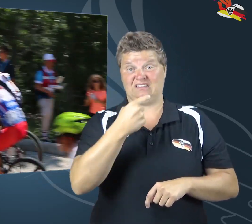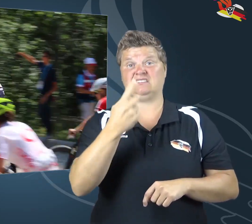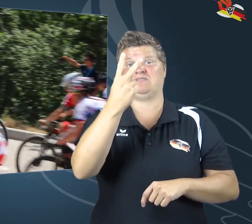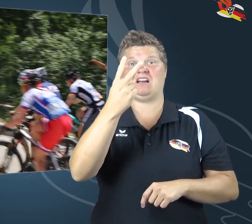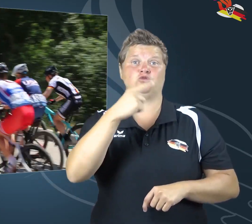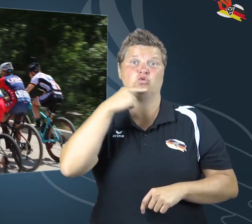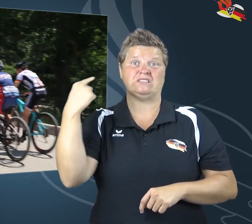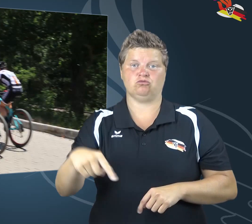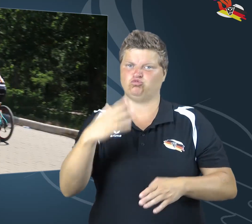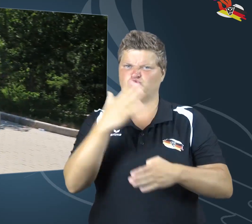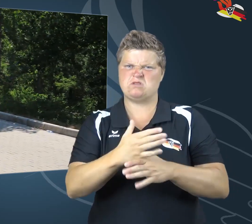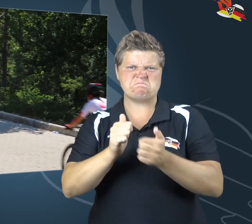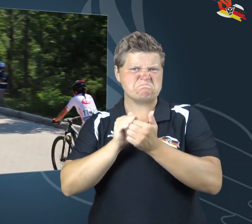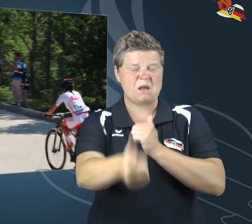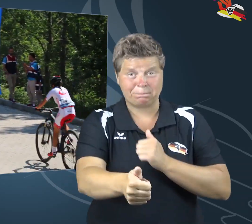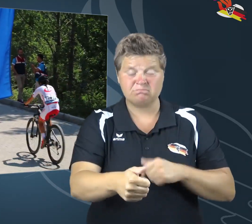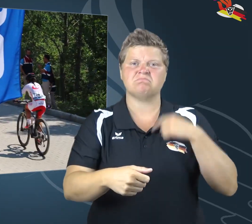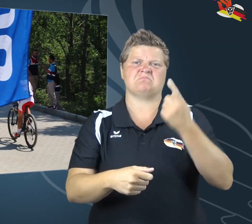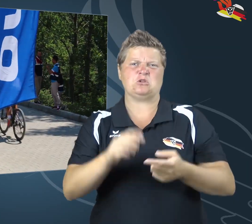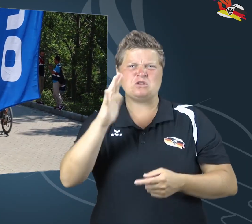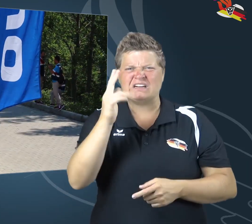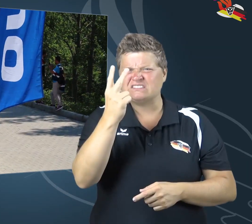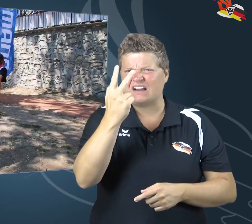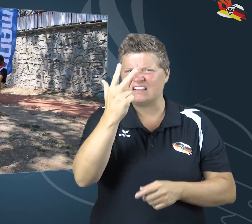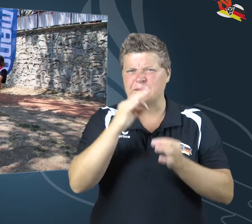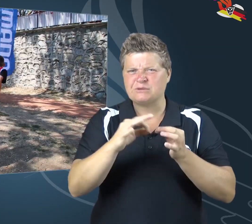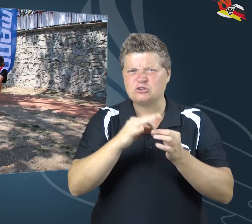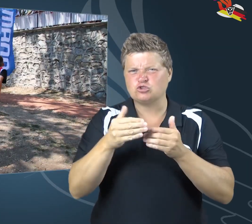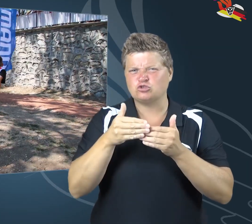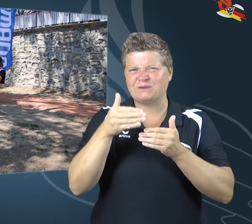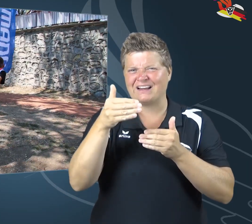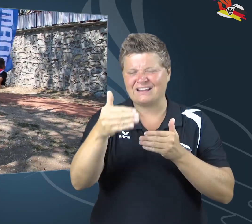Nach der ersten Runde, konnten sich zwei Russinnen absetzten, gefolgt von der Japanerin und Jungnickel.